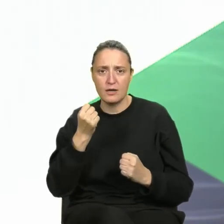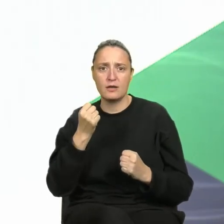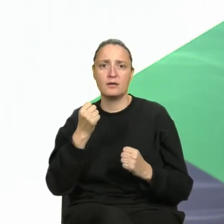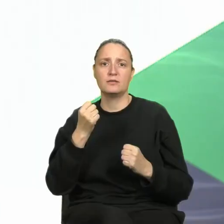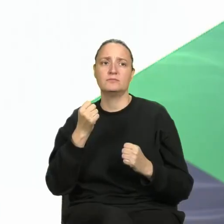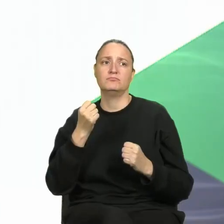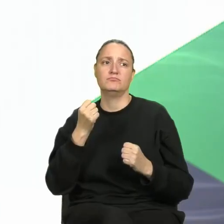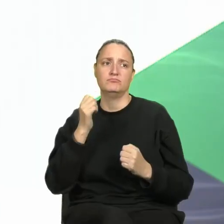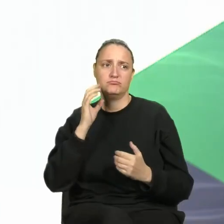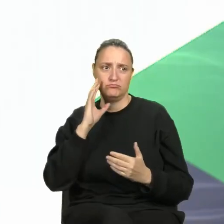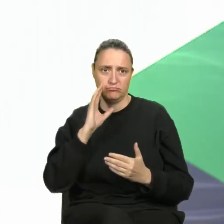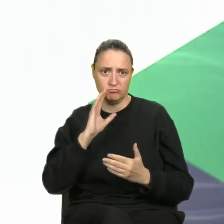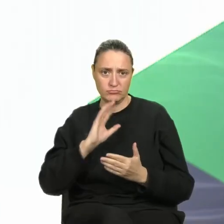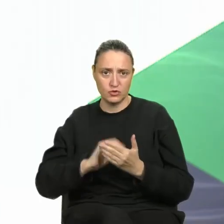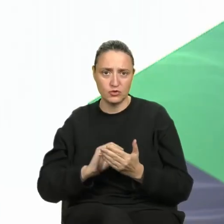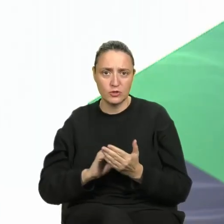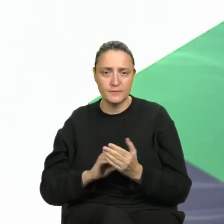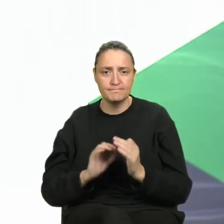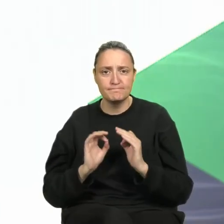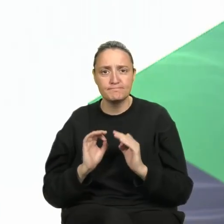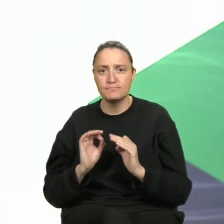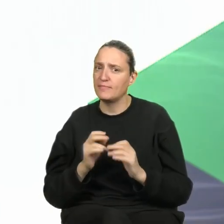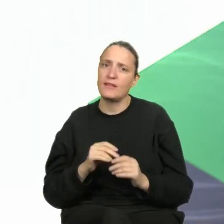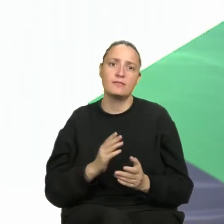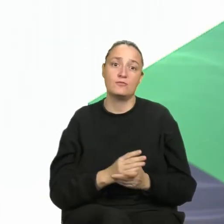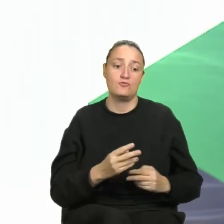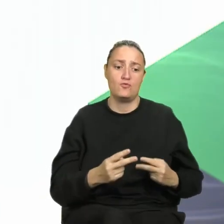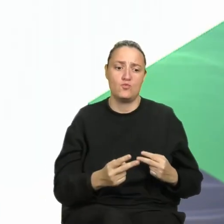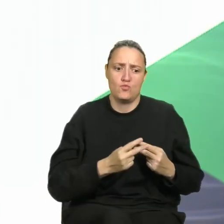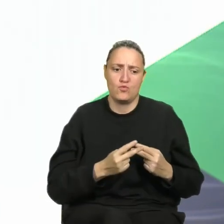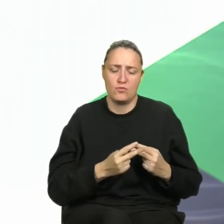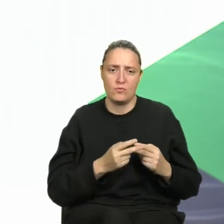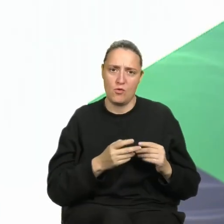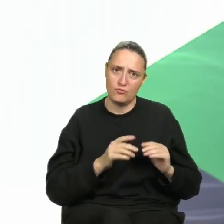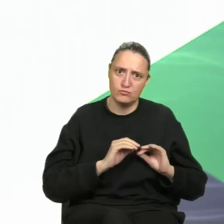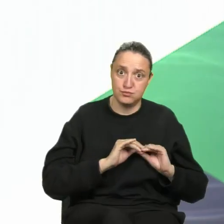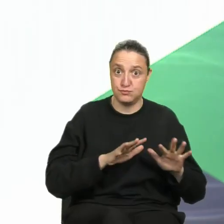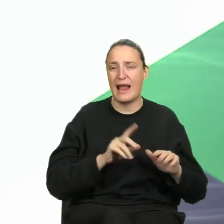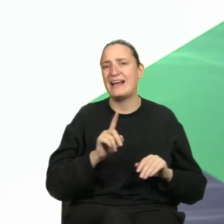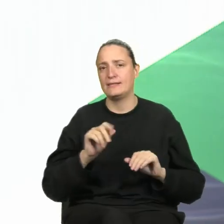bardziej doświadczeniowe, że nie tylko zasięg, ale ta jakość tych działań staje się silniejsza.